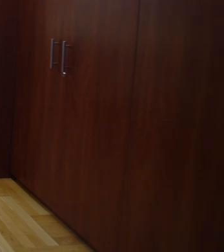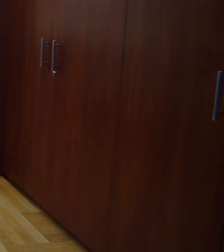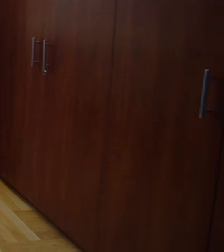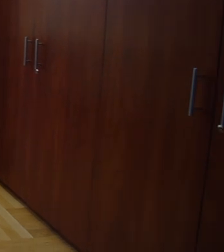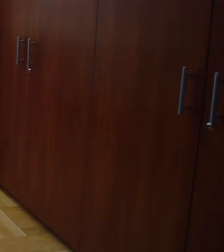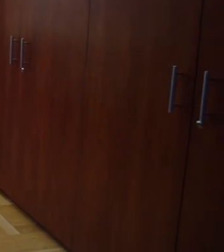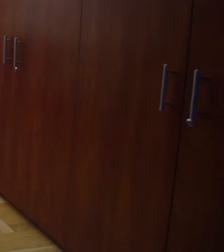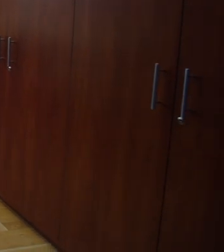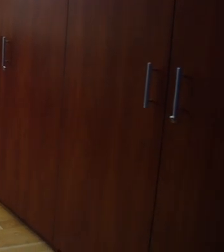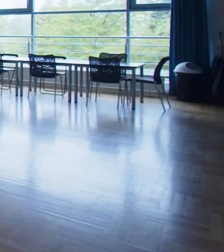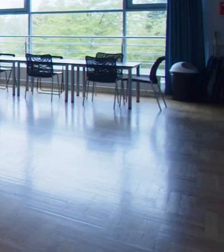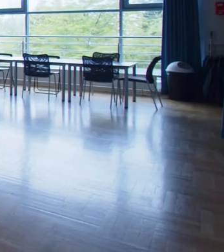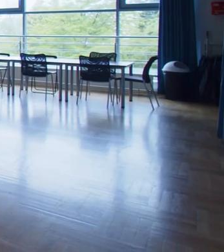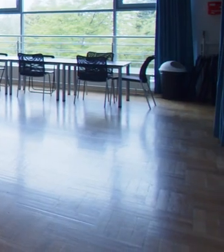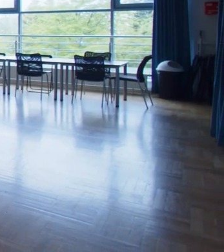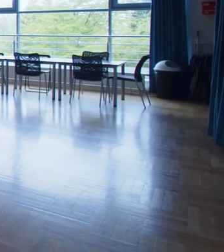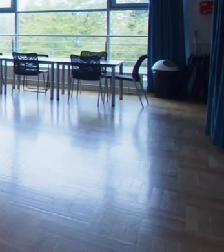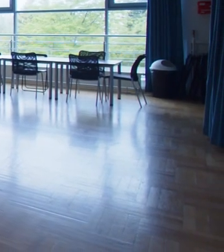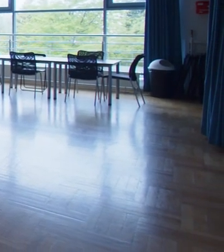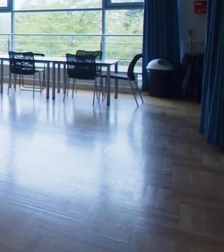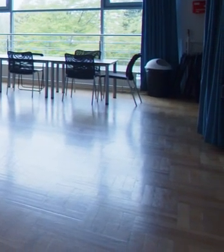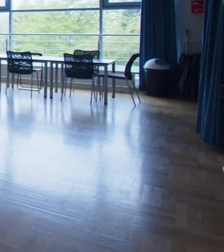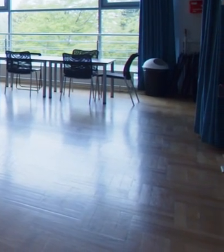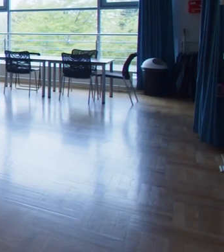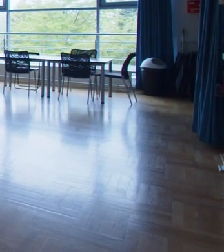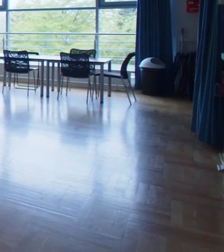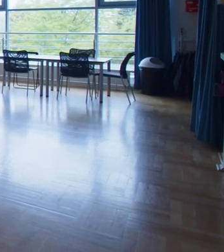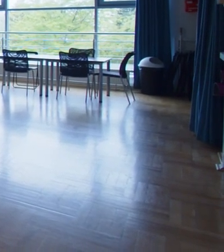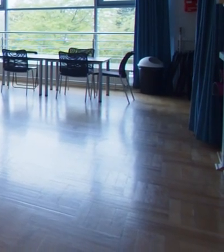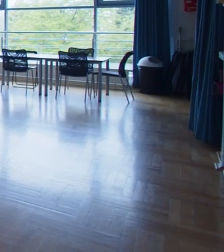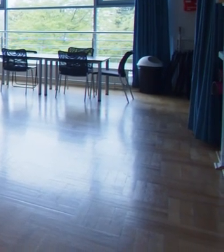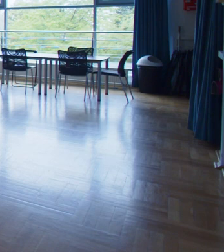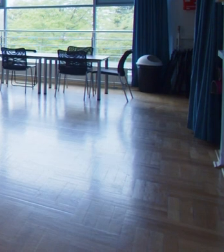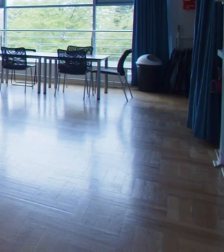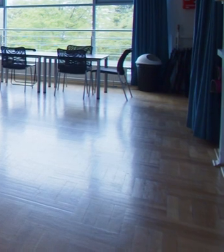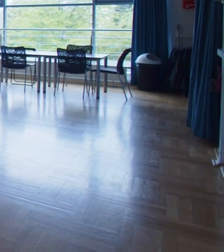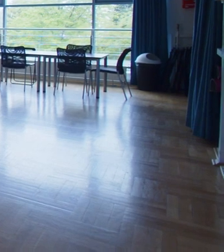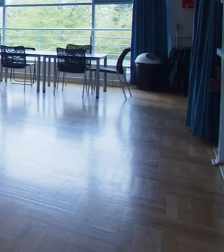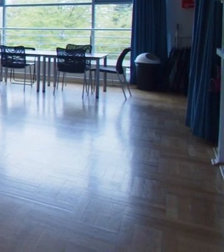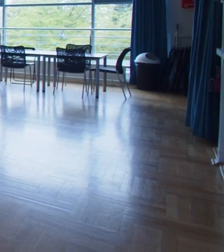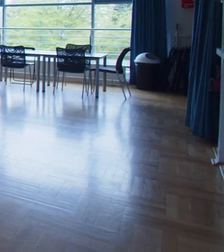Obok wnęki jest jeszcze jedno przestronne okno. Przy nim zwykle jest kilka kwadratowych stolików i flipchart.